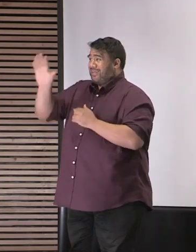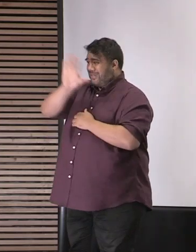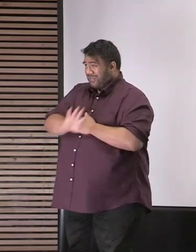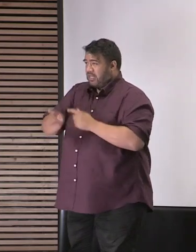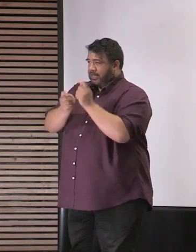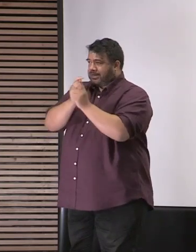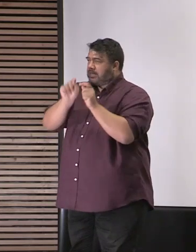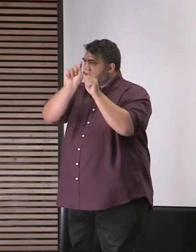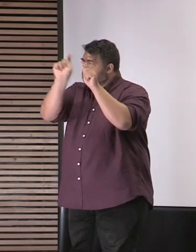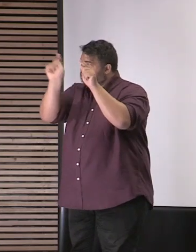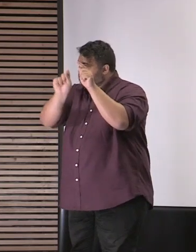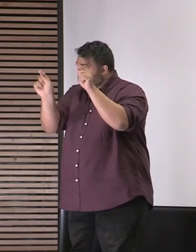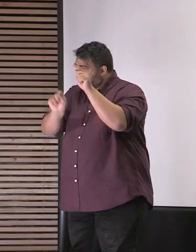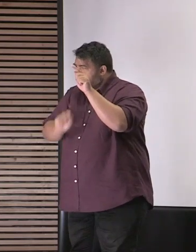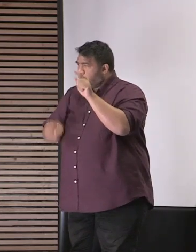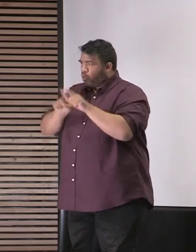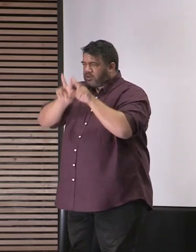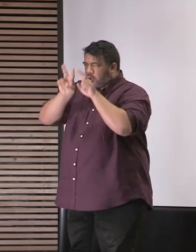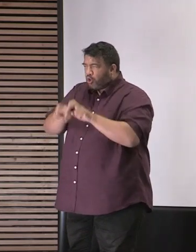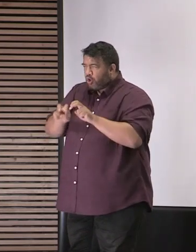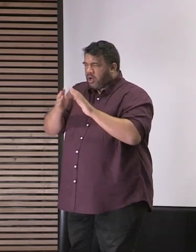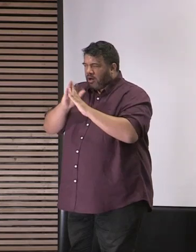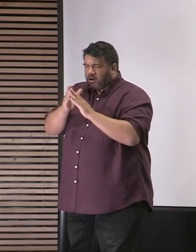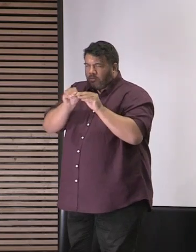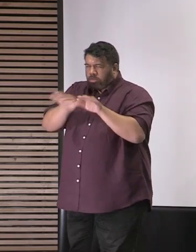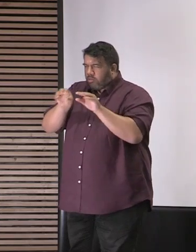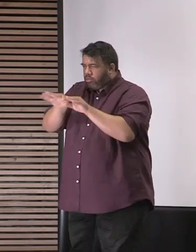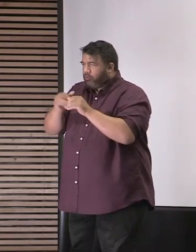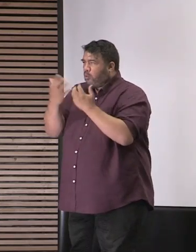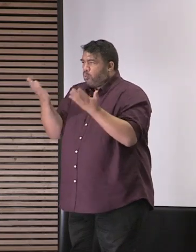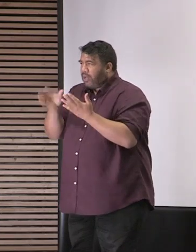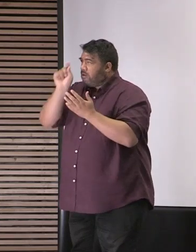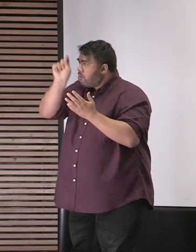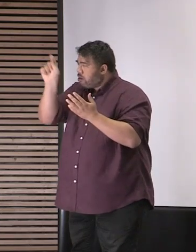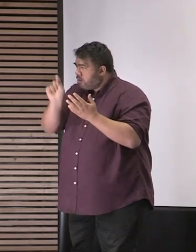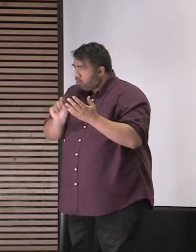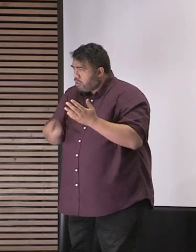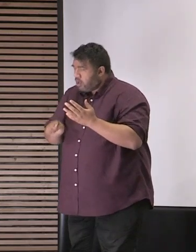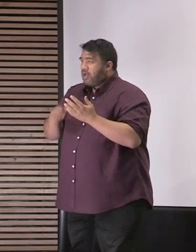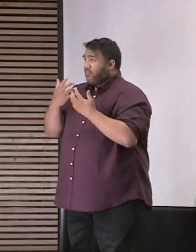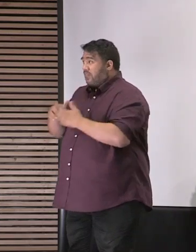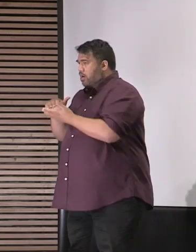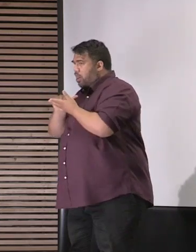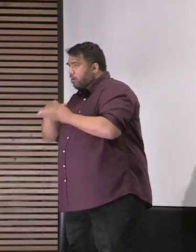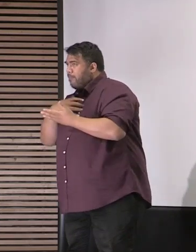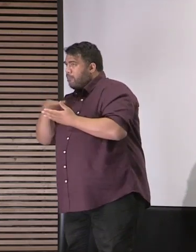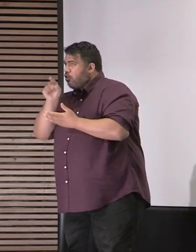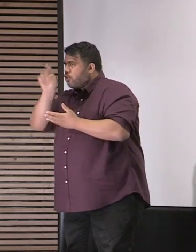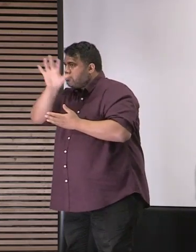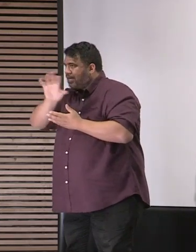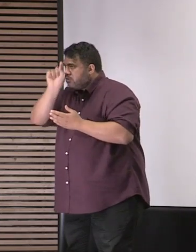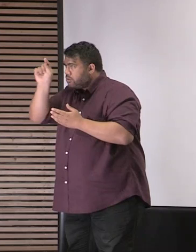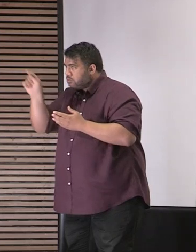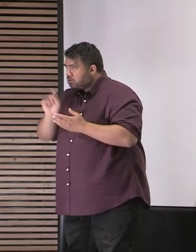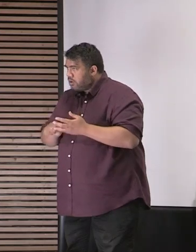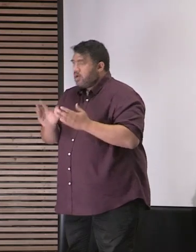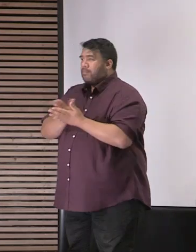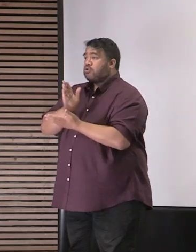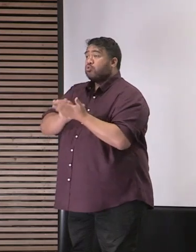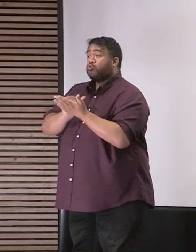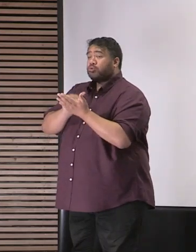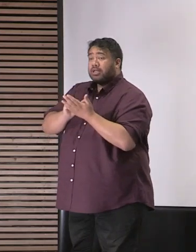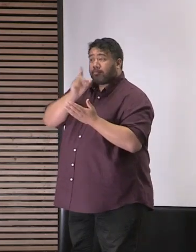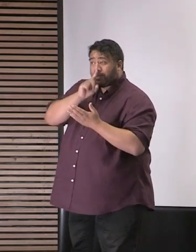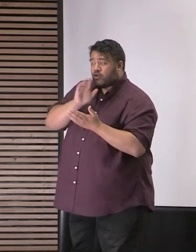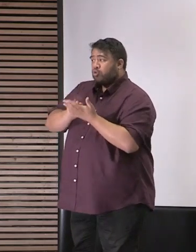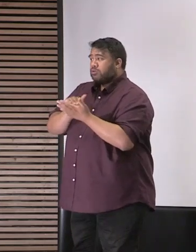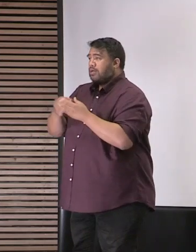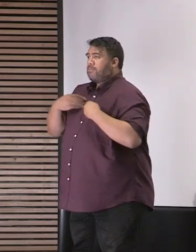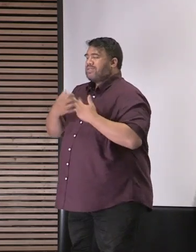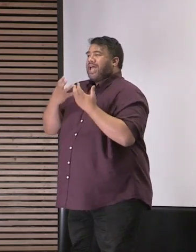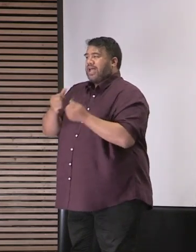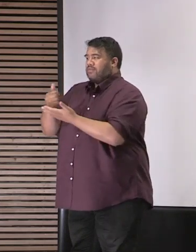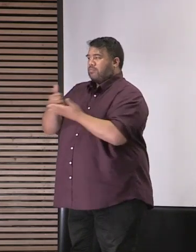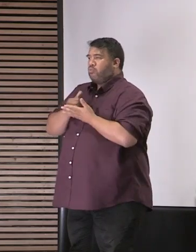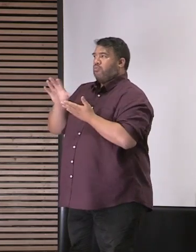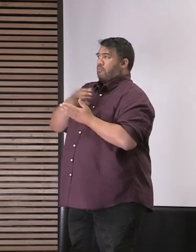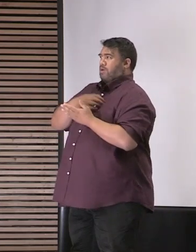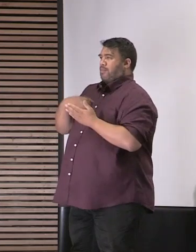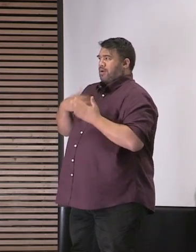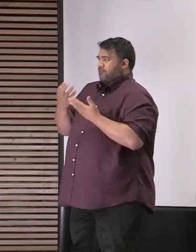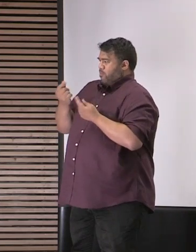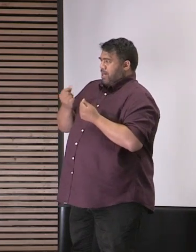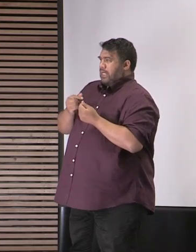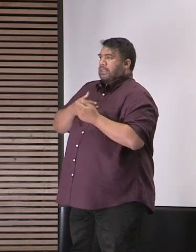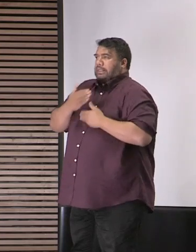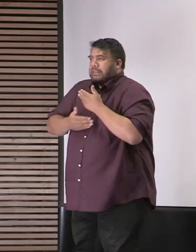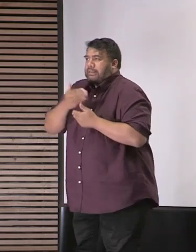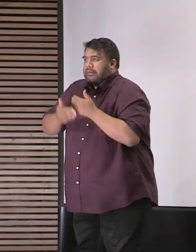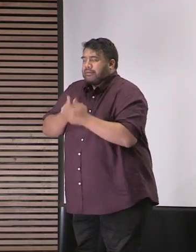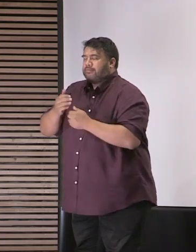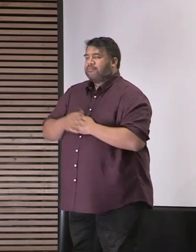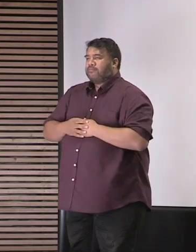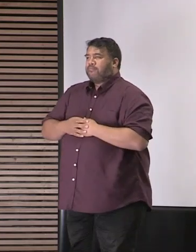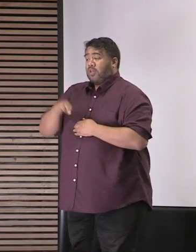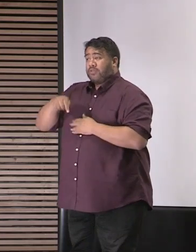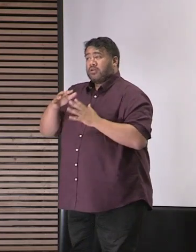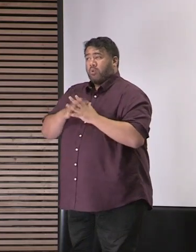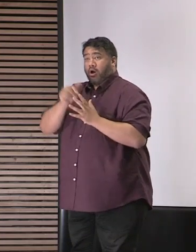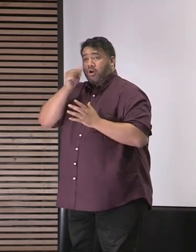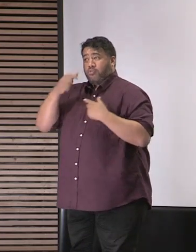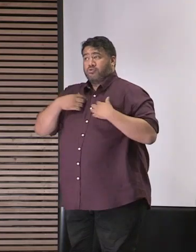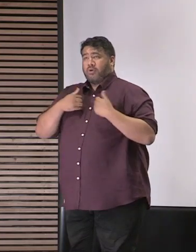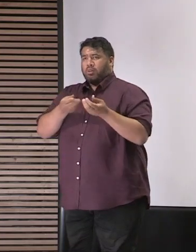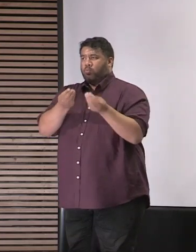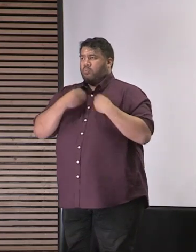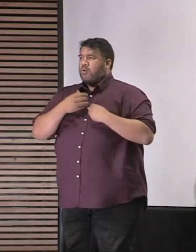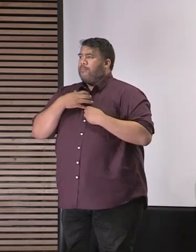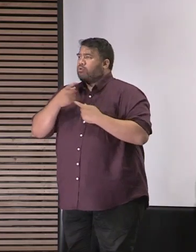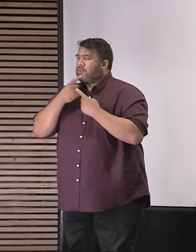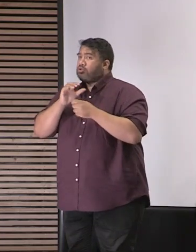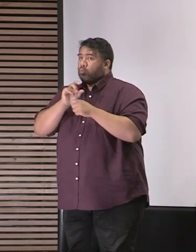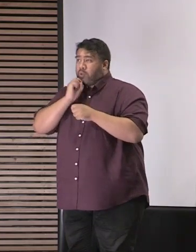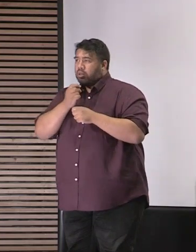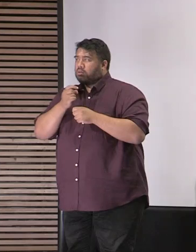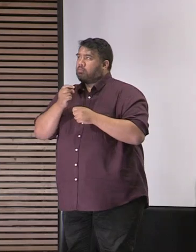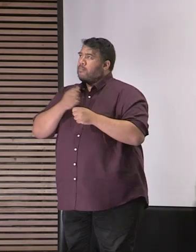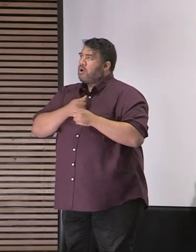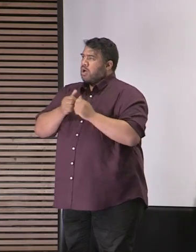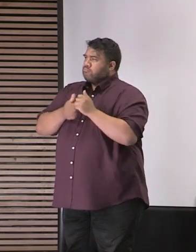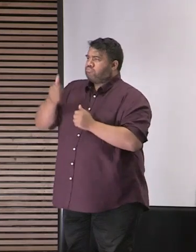antes posible. Nuestros